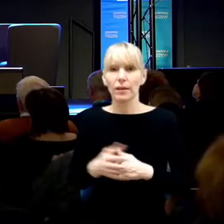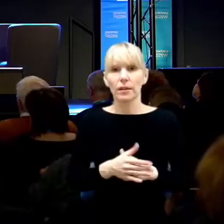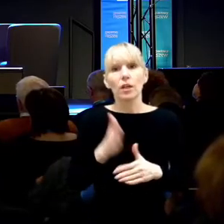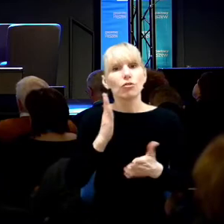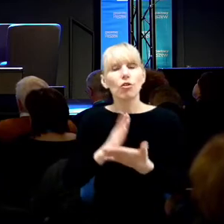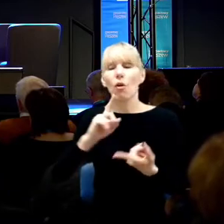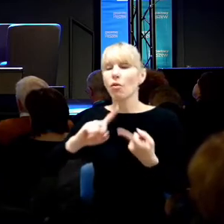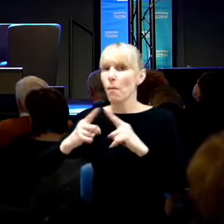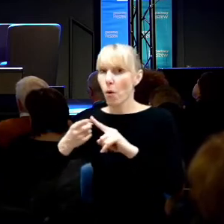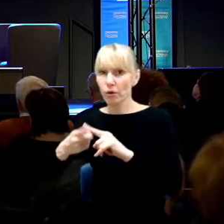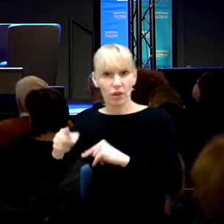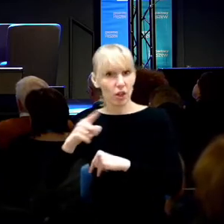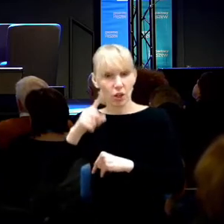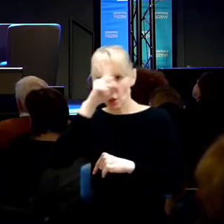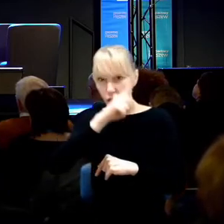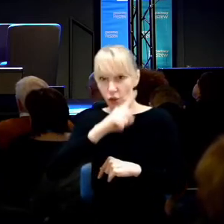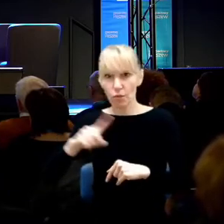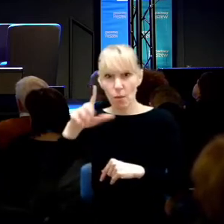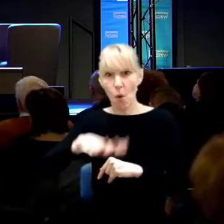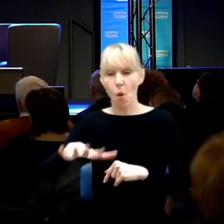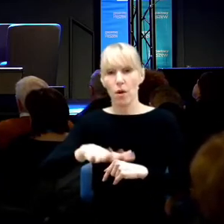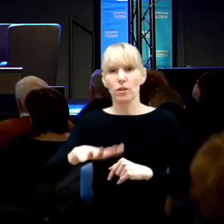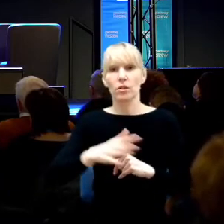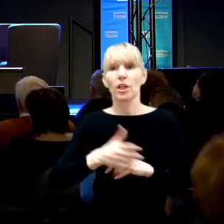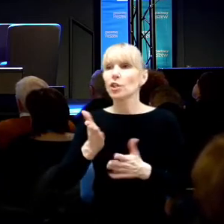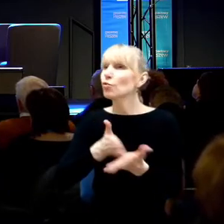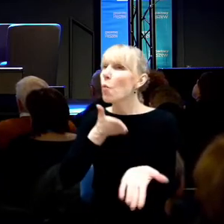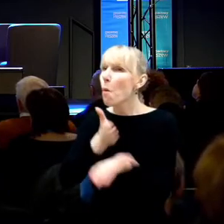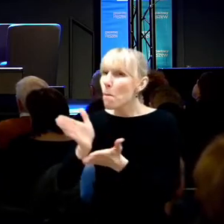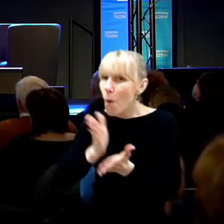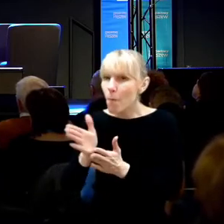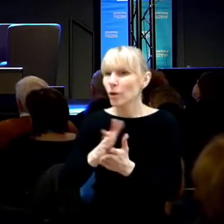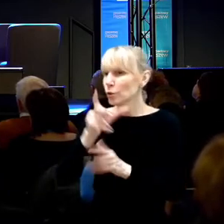czyli pomocy najuboższym i to nie zawsze też działało.